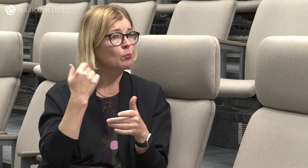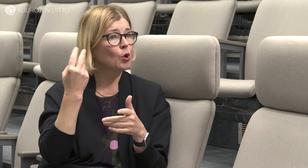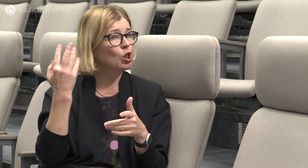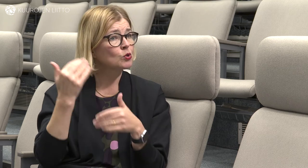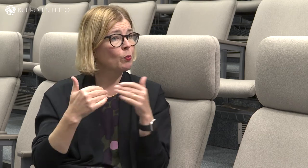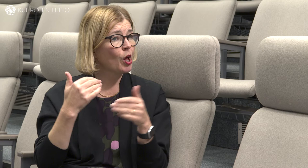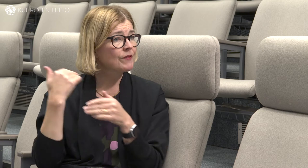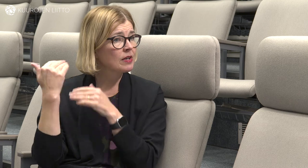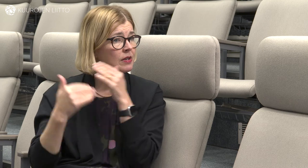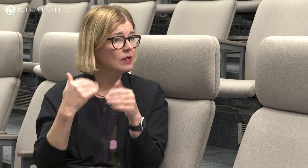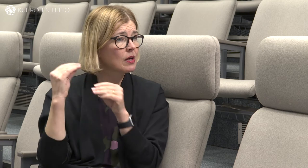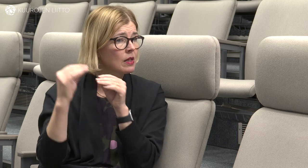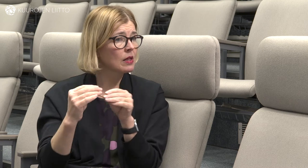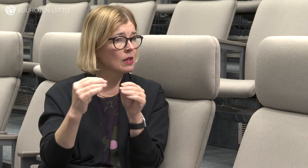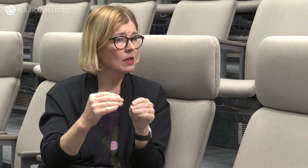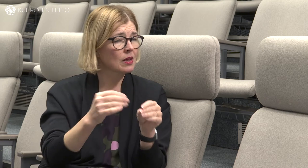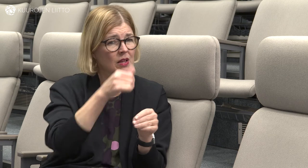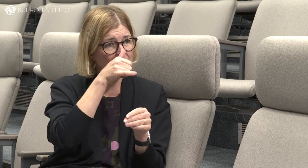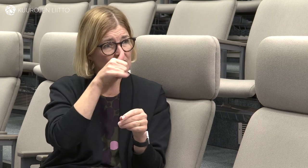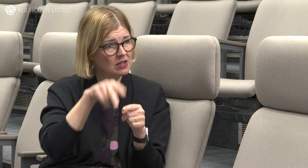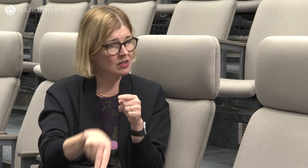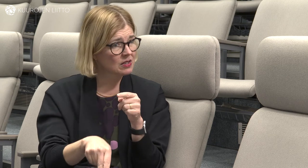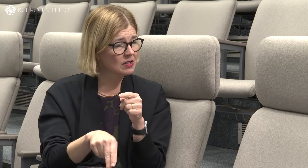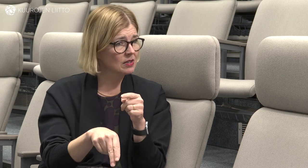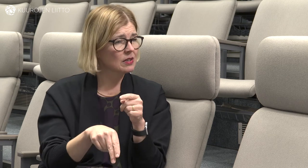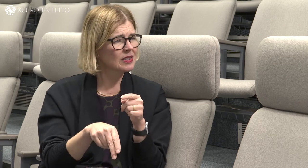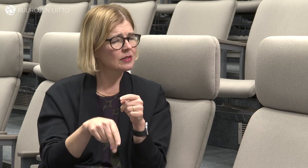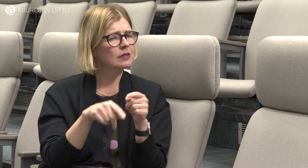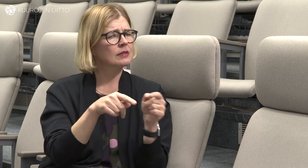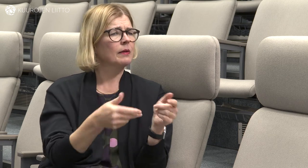siirtyneet myös sukupolvelta toiselle, mikä on tehnyt kärsimyksen kierteen - katkaisemisen vaikeaksi.